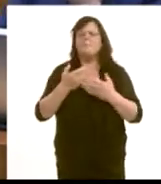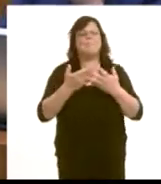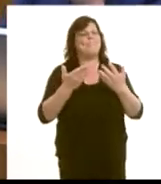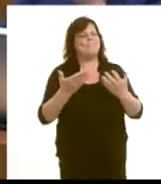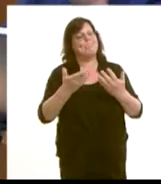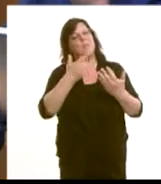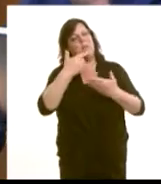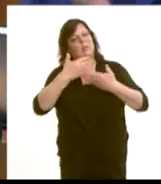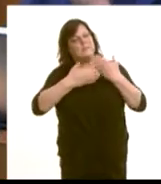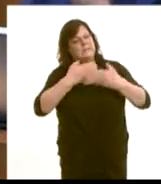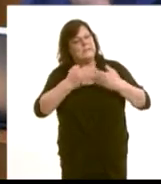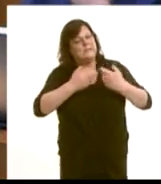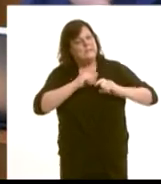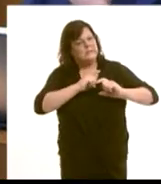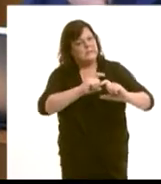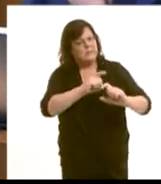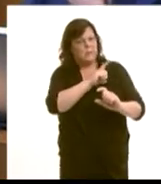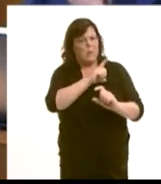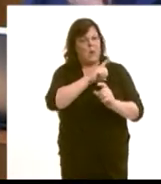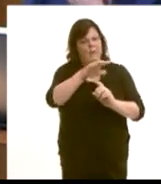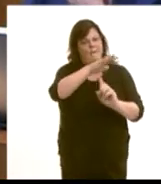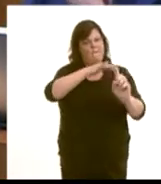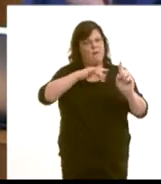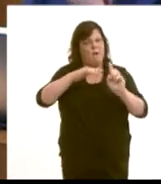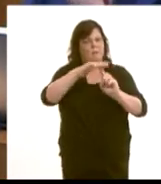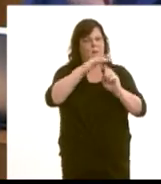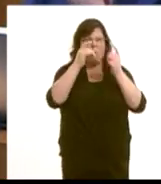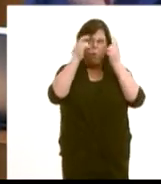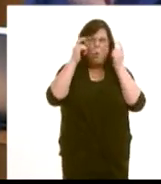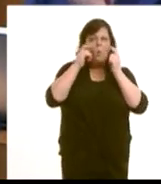A ydyír cynlluniau hyn nawr yn mynd mlaen?